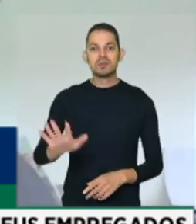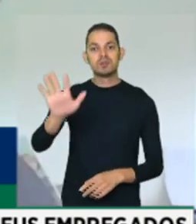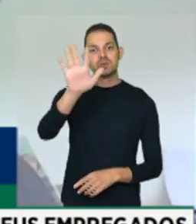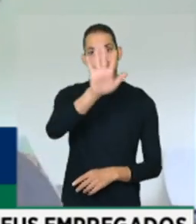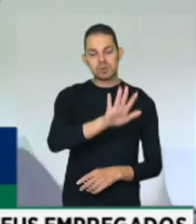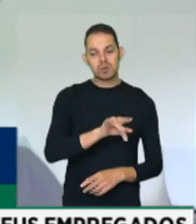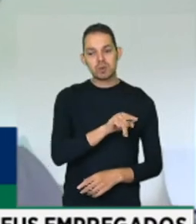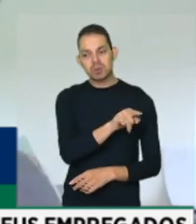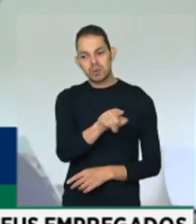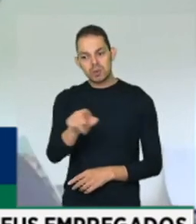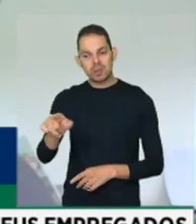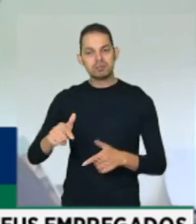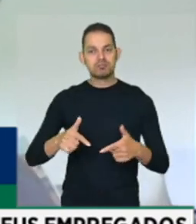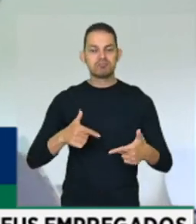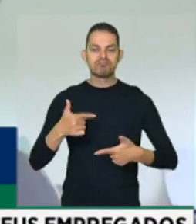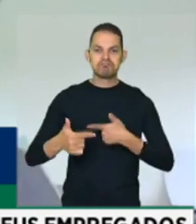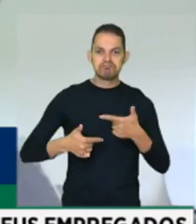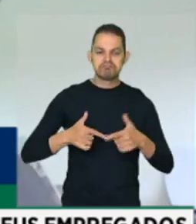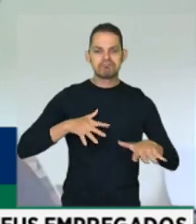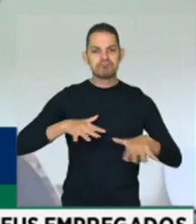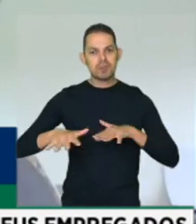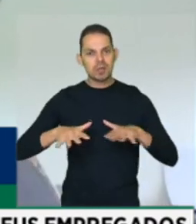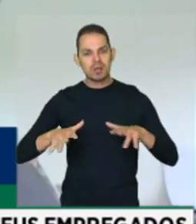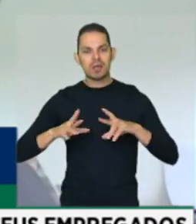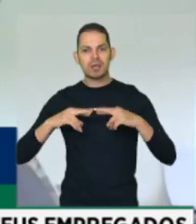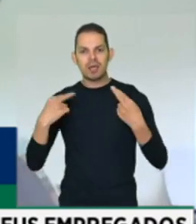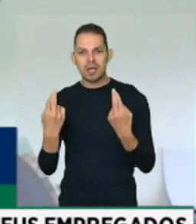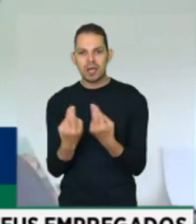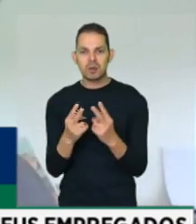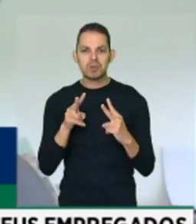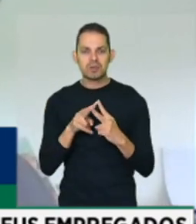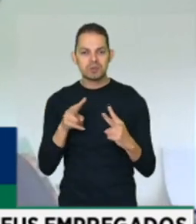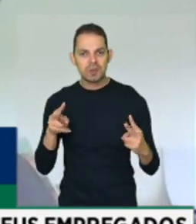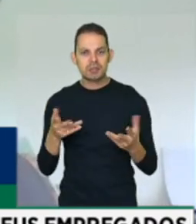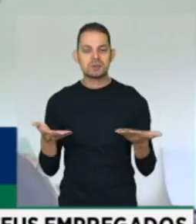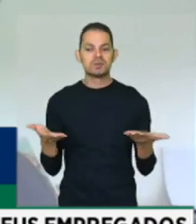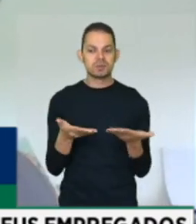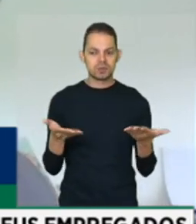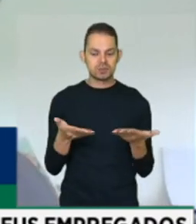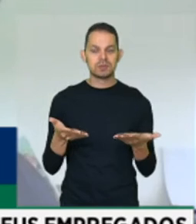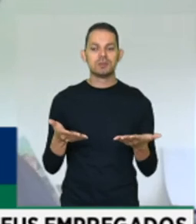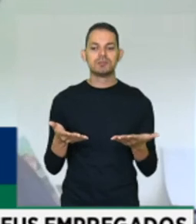SAUDAR OS POVOS INDÍGENAS EM TODO O PAÍS QUE SE ENCONTRAM EM MOBILIZAÇÃO DE ORGANIZAÇÕES VIRTUAIS, E